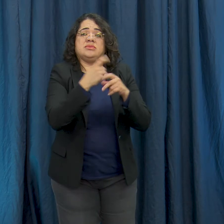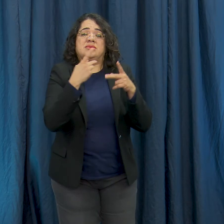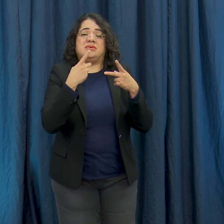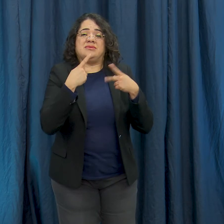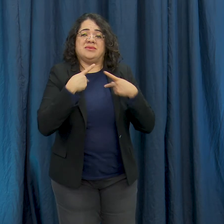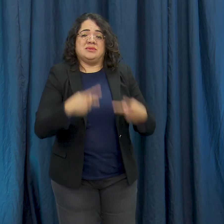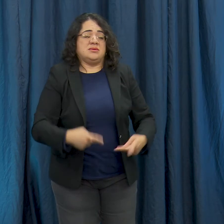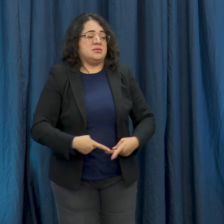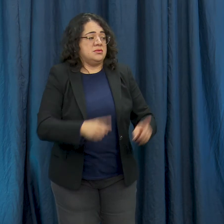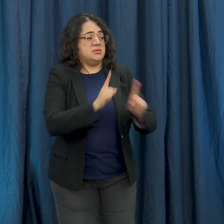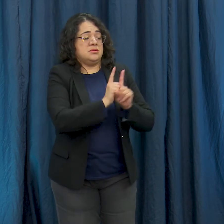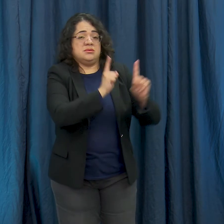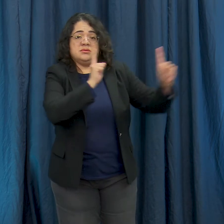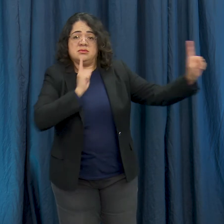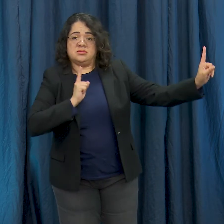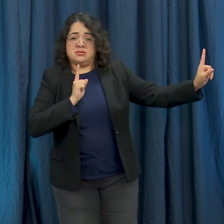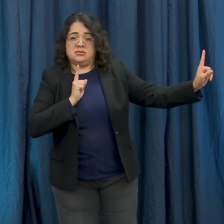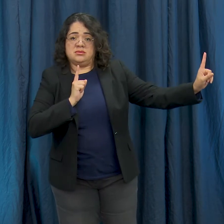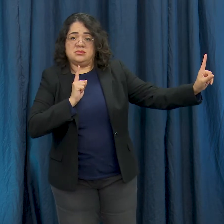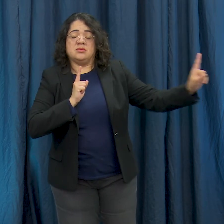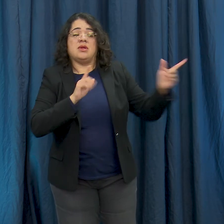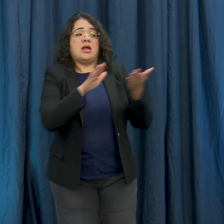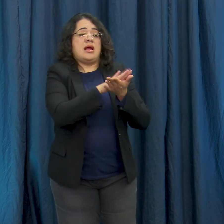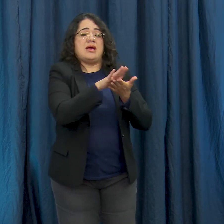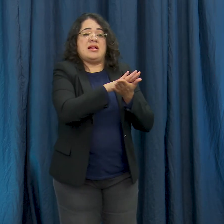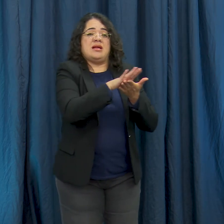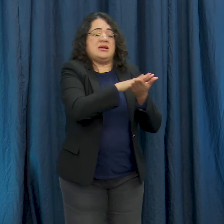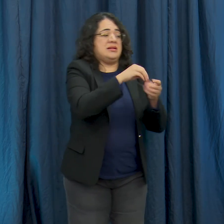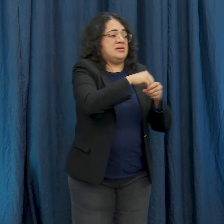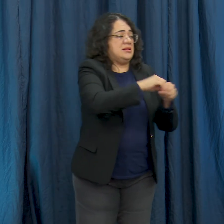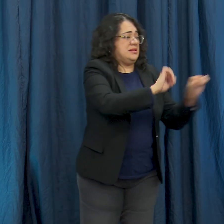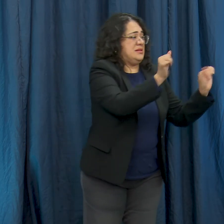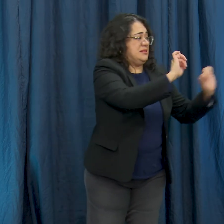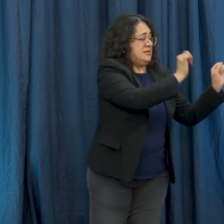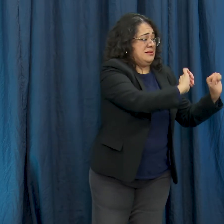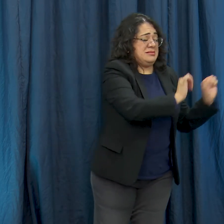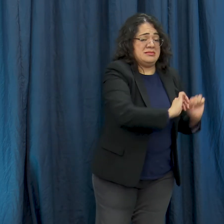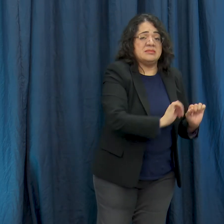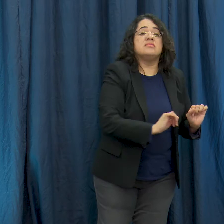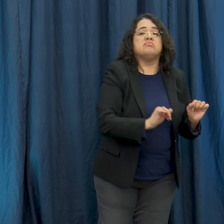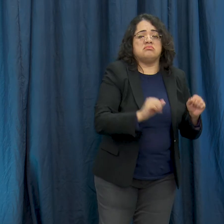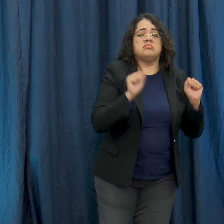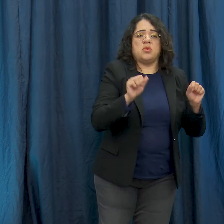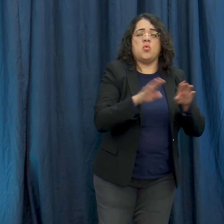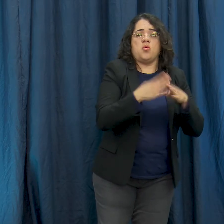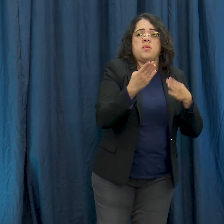ento fisico Olympia's odd a koala brutus también se abrió